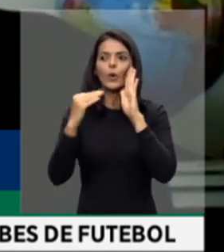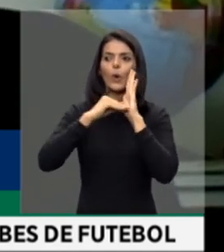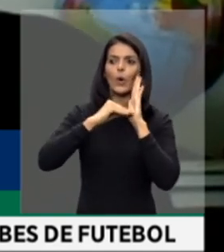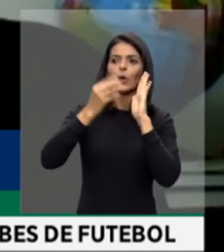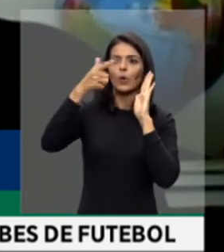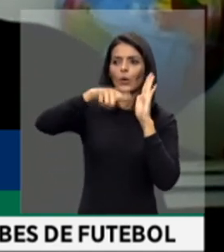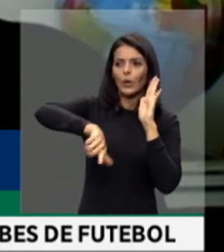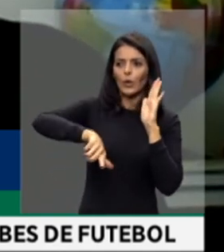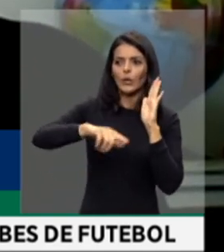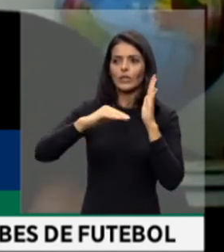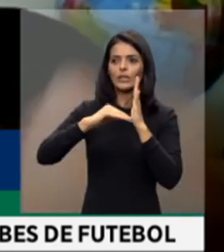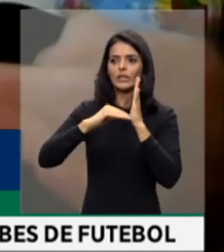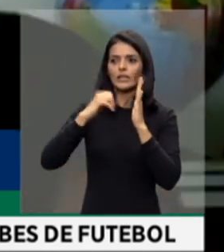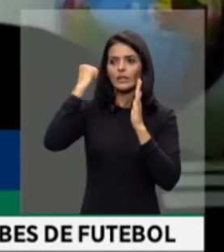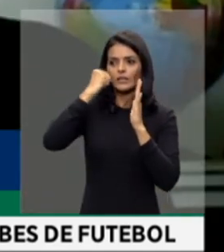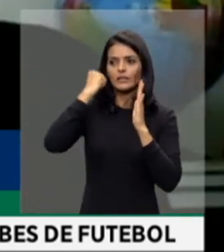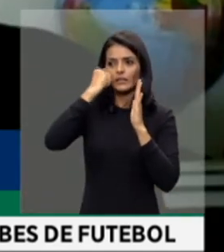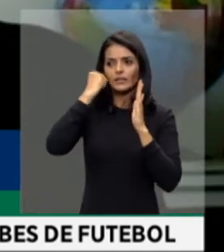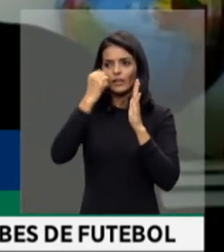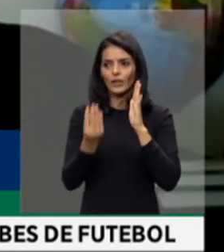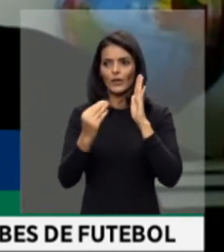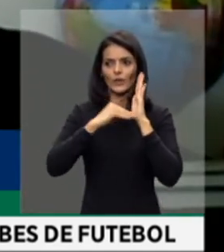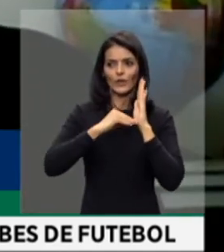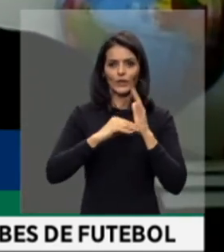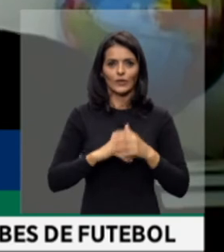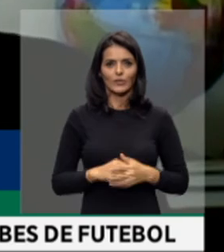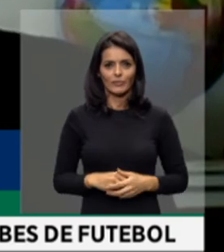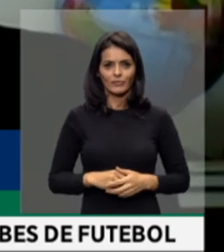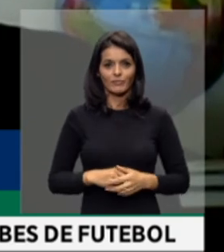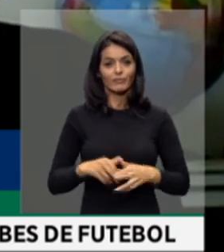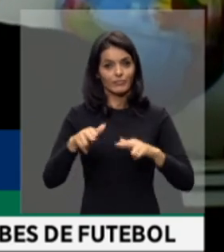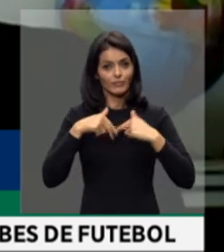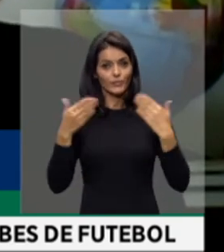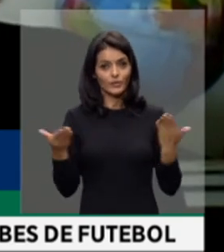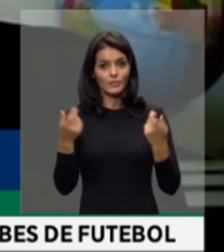PASSE PARA A HISTÓRIA... VAI FICAR NA HISTÓRIA... QUE A CÂMARA DOS DEPUTADOS É ...